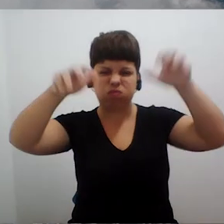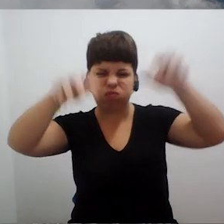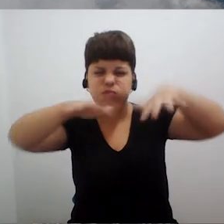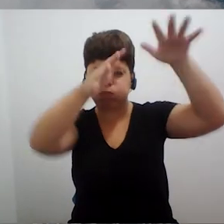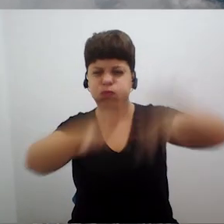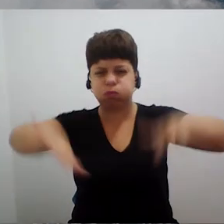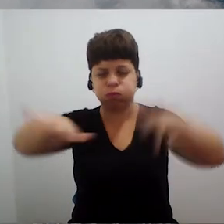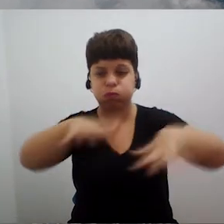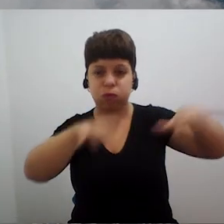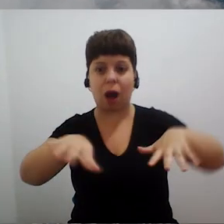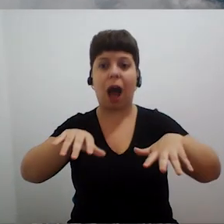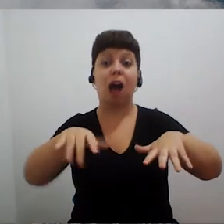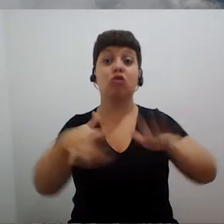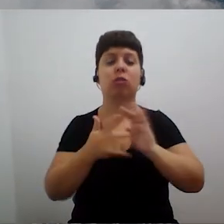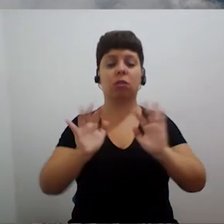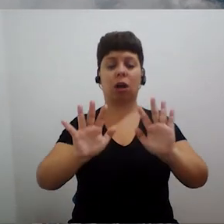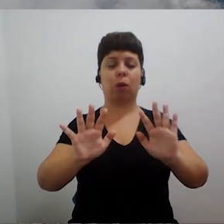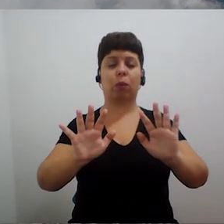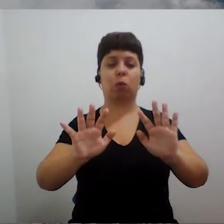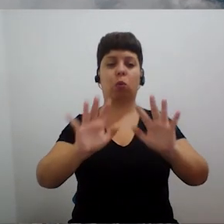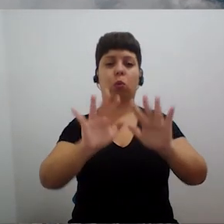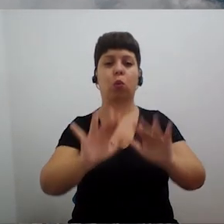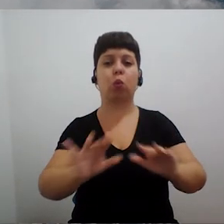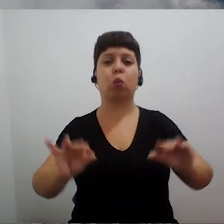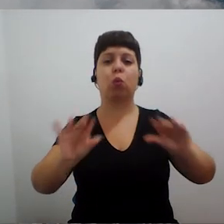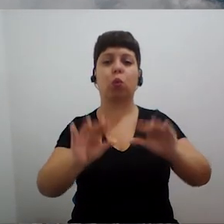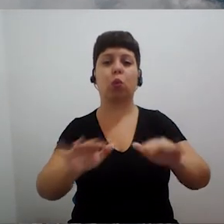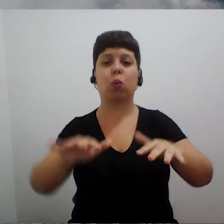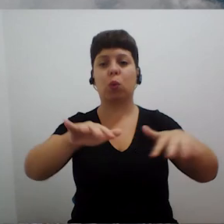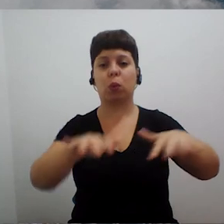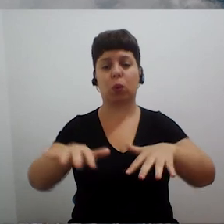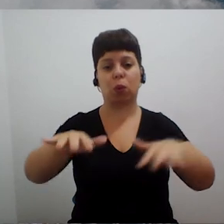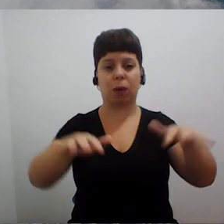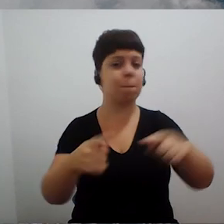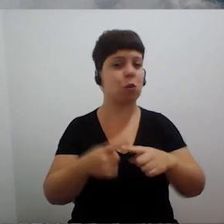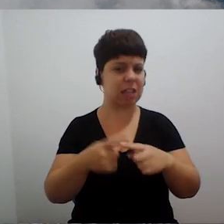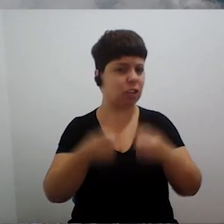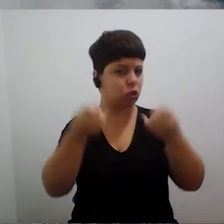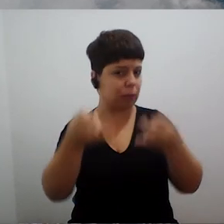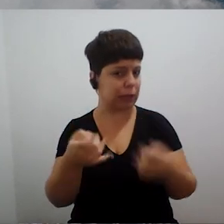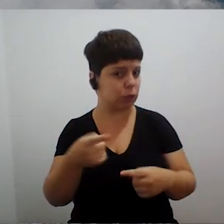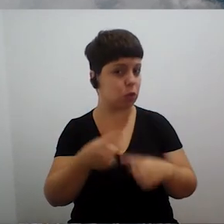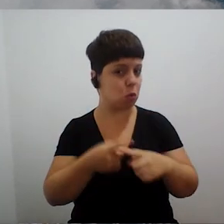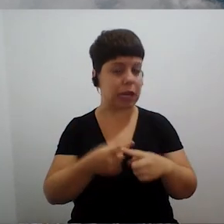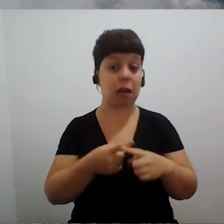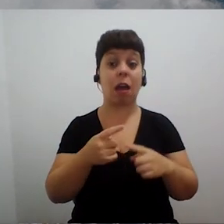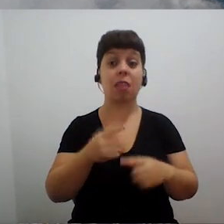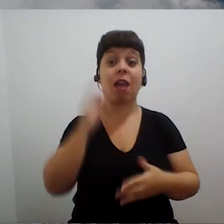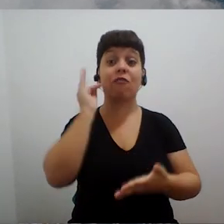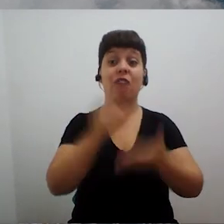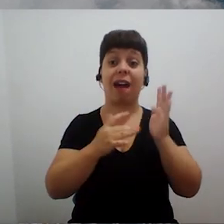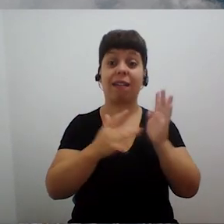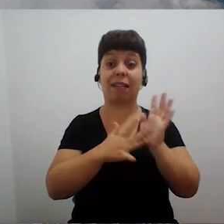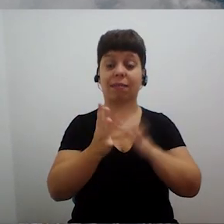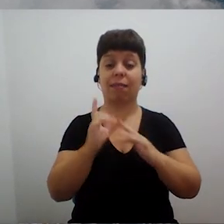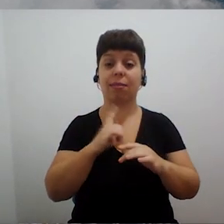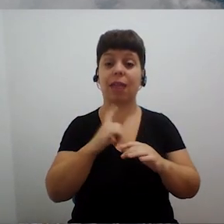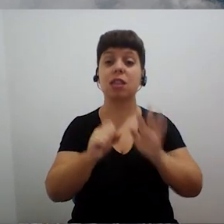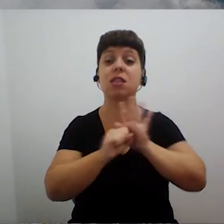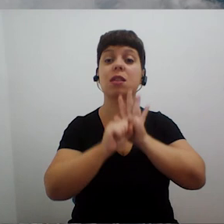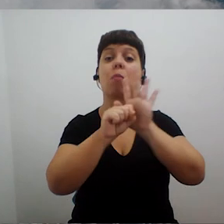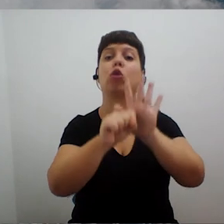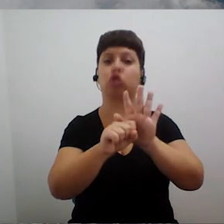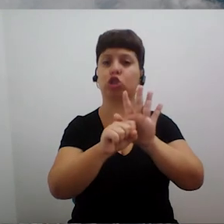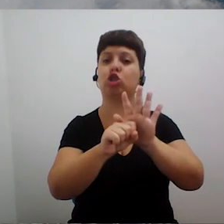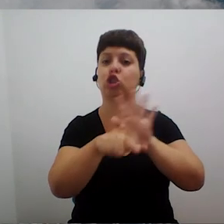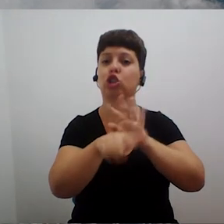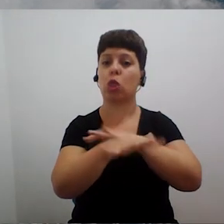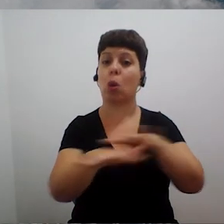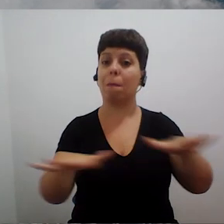para dizer que na fé cristã há uma simbologia significativa em relação ao mar e é isso nos